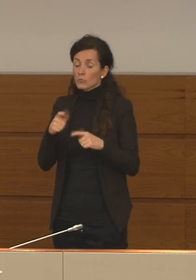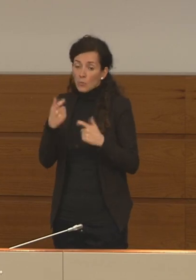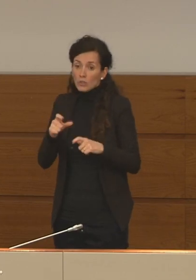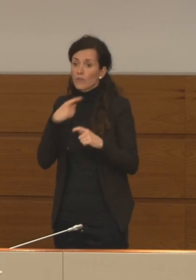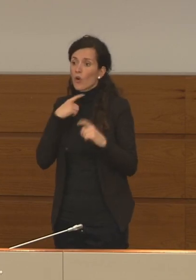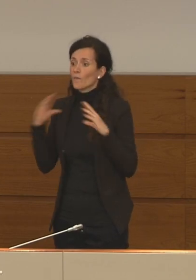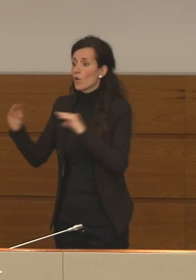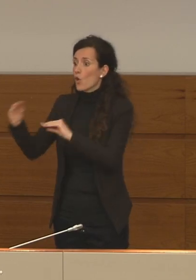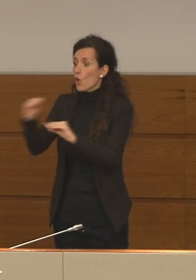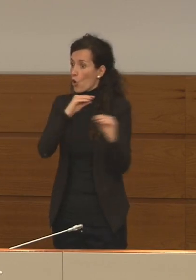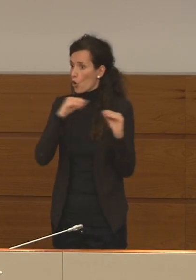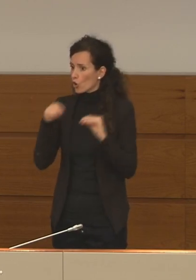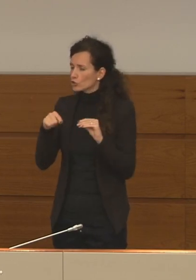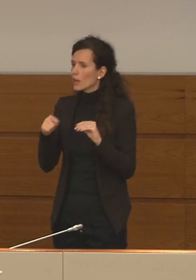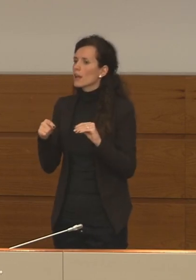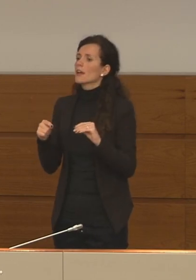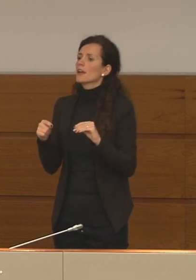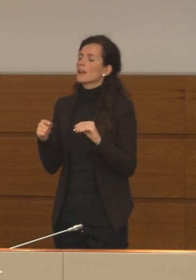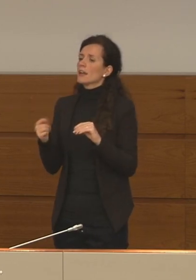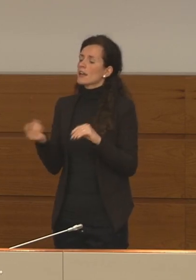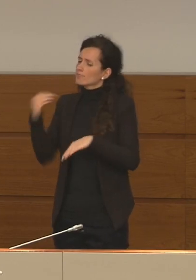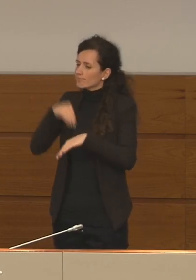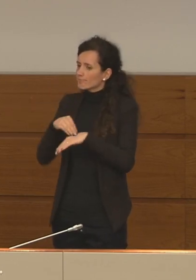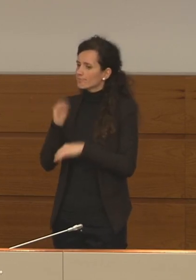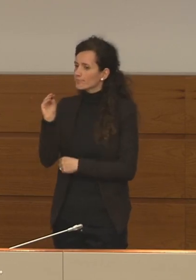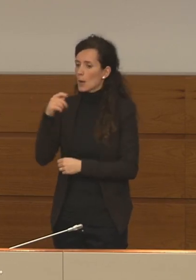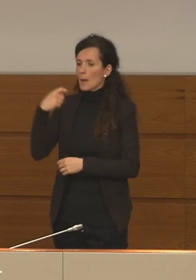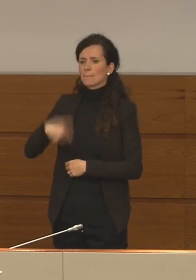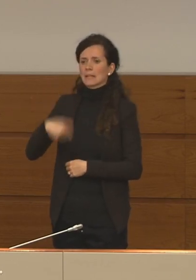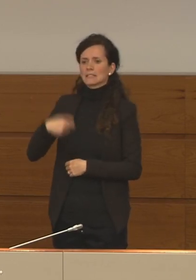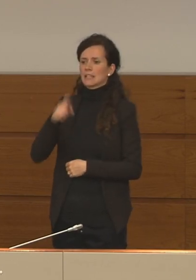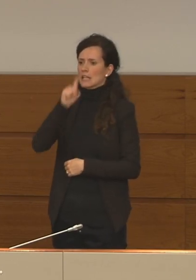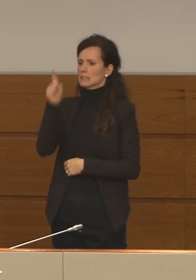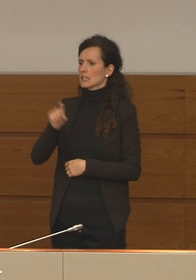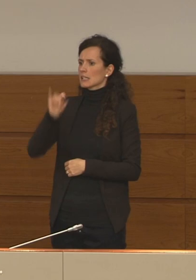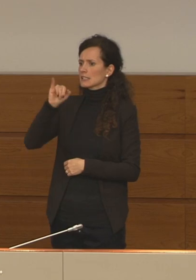e poi volevo chiedere, il presidente Zingaretti come è venuto e perché ha